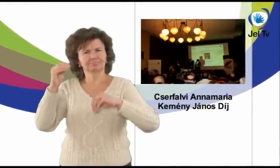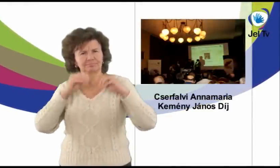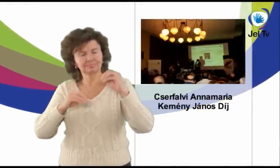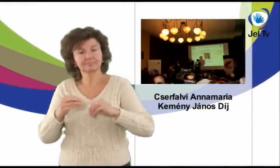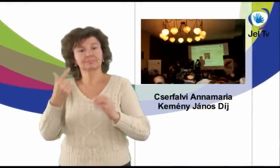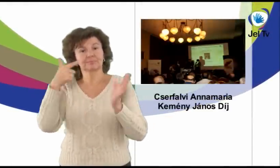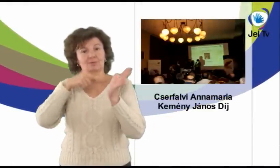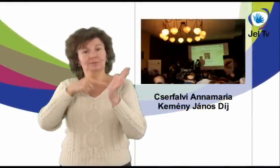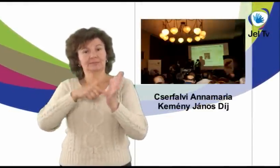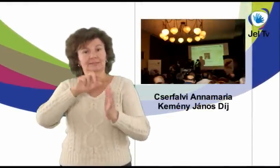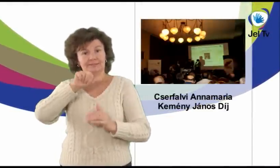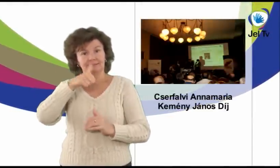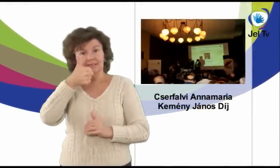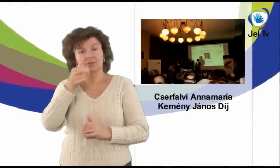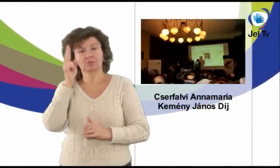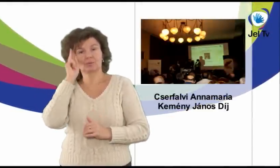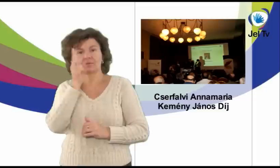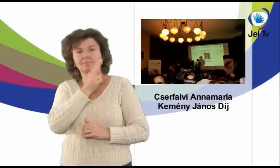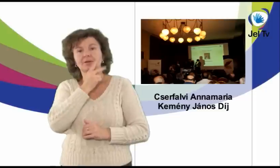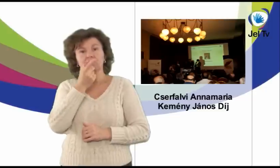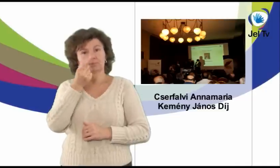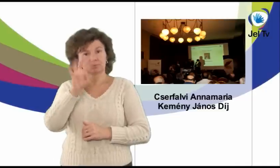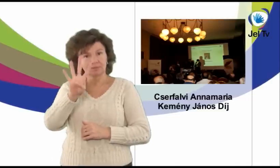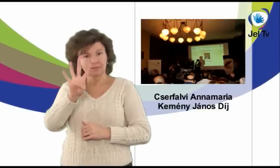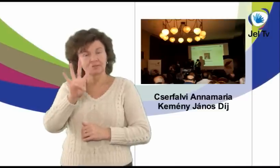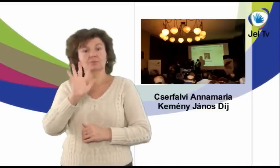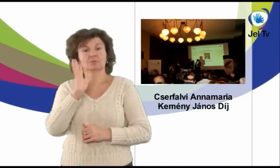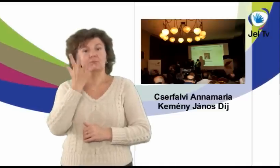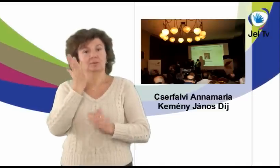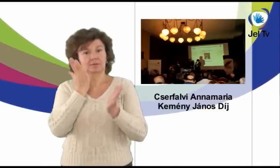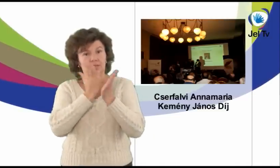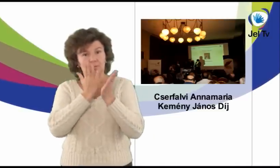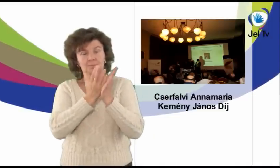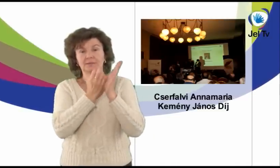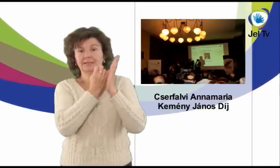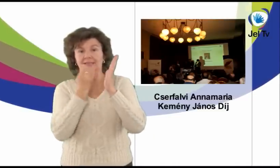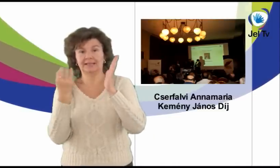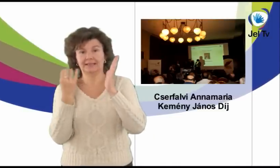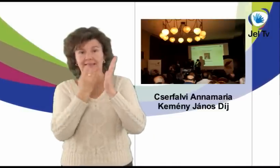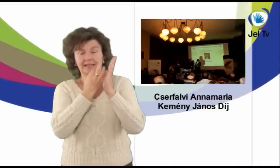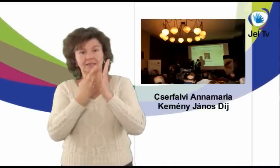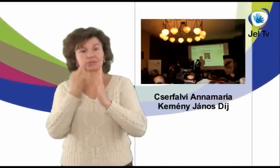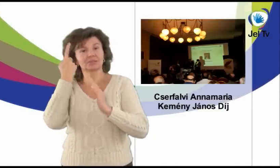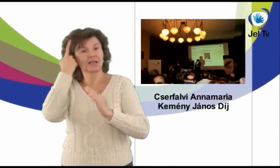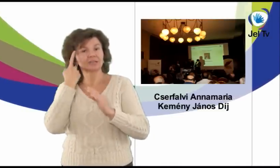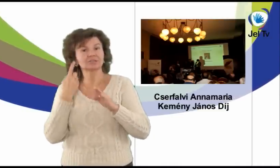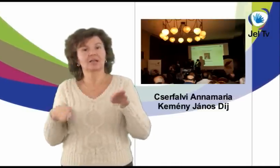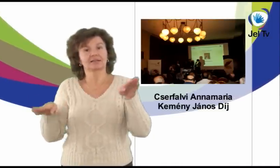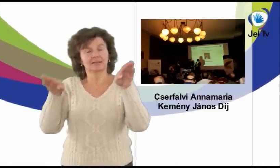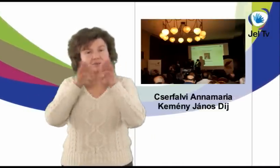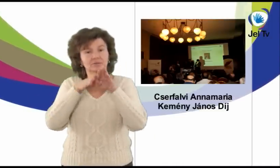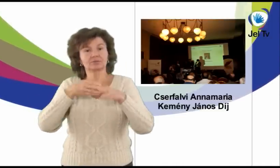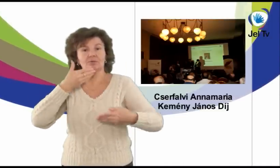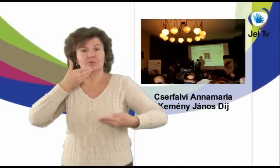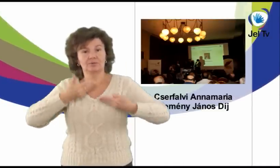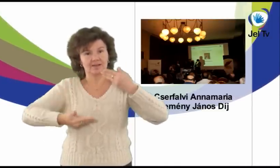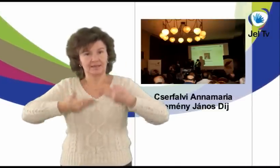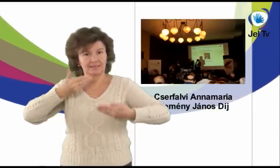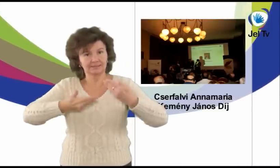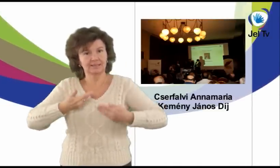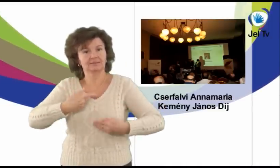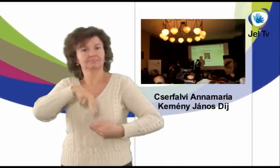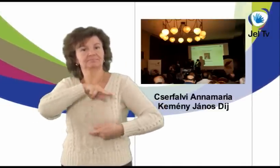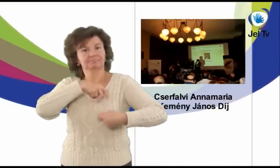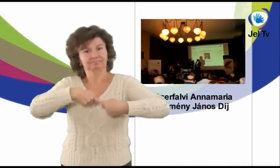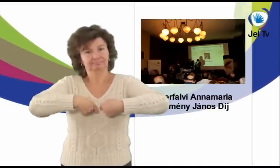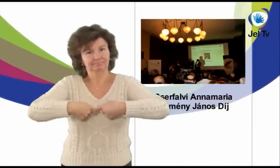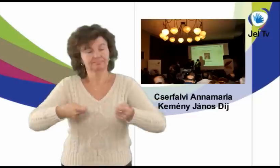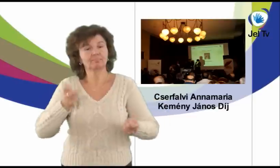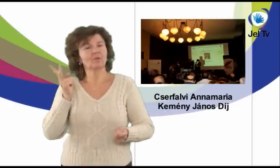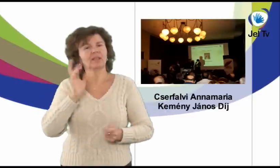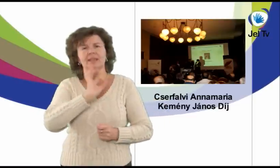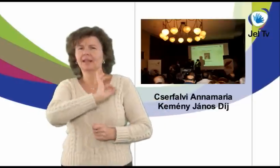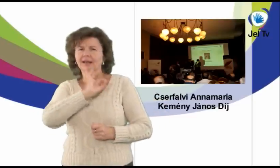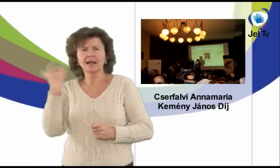2011. november 24-én, az 5. Digitális Esélyegyenlőség konferencián díjat osztott ki a legjobb informatikai szakember számára.